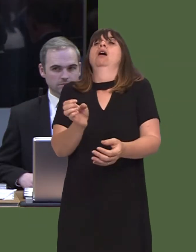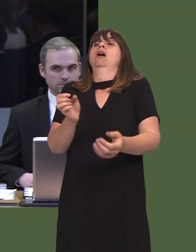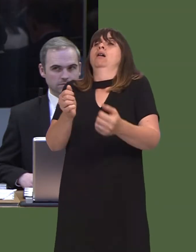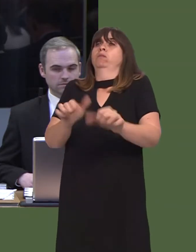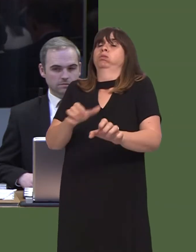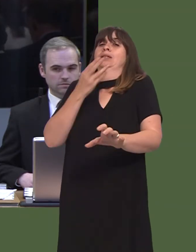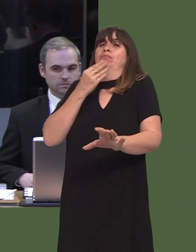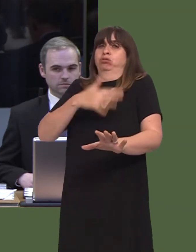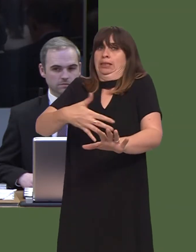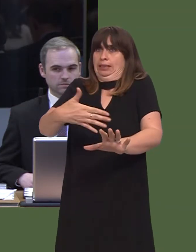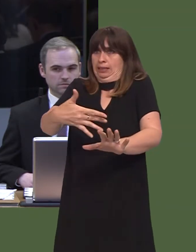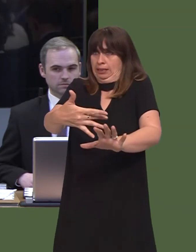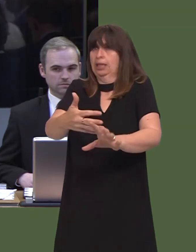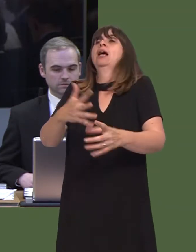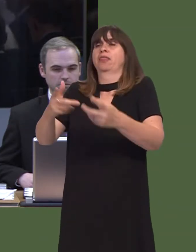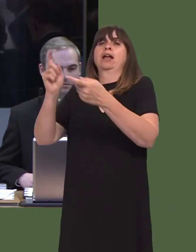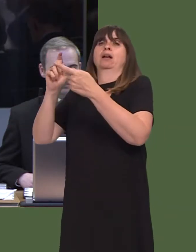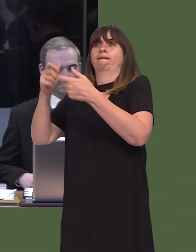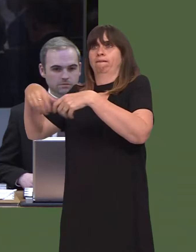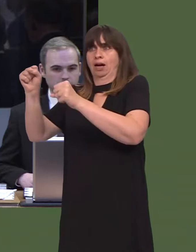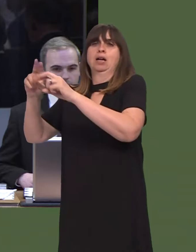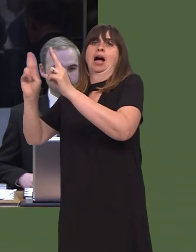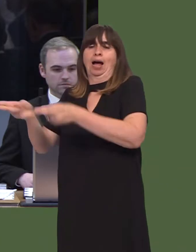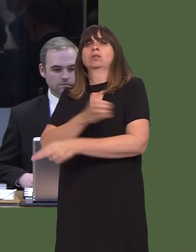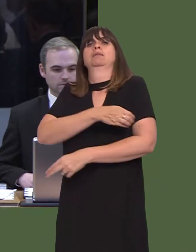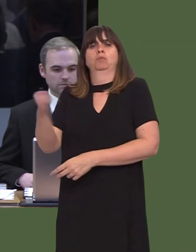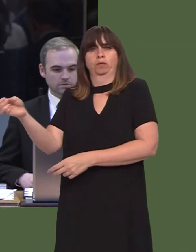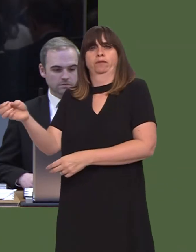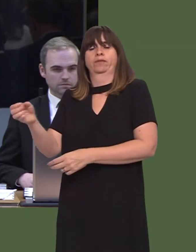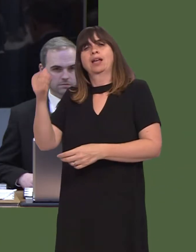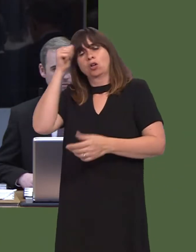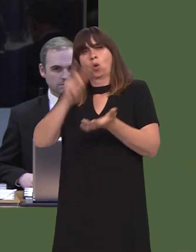ei gyfer o? Rydw iín deall y pwysau sydd yna ar awdurdodau lleol, wrth reswm, ond yn